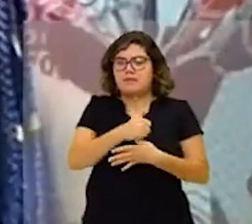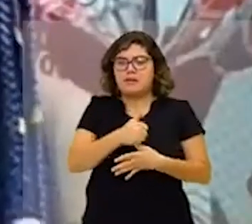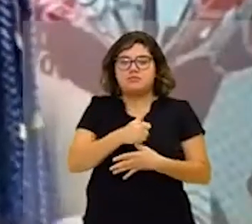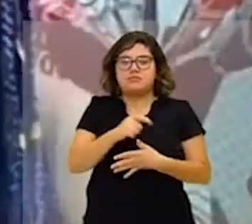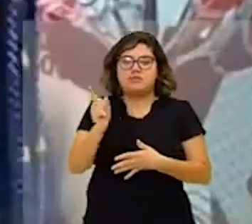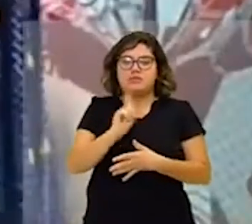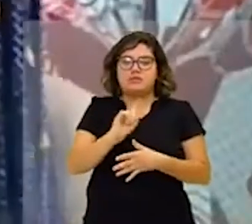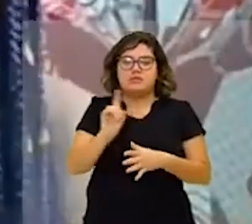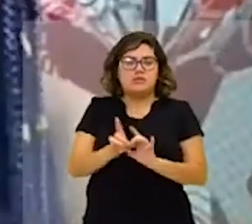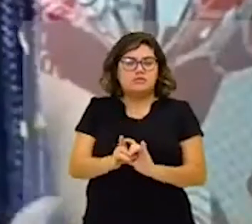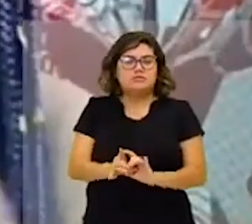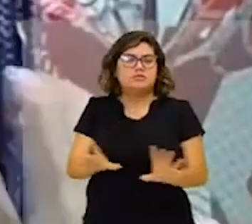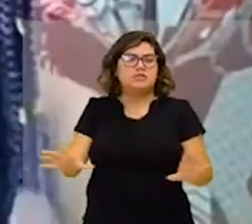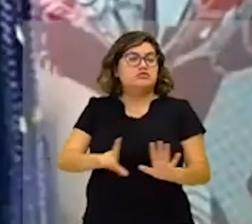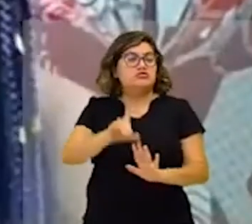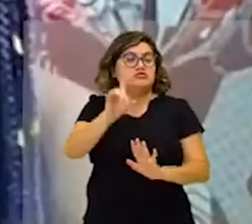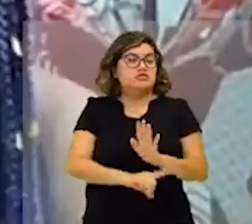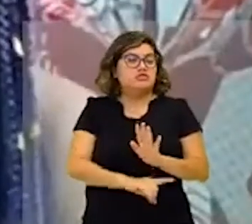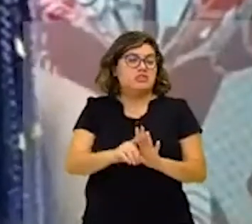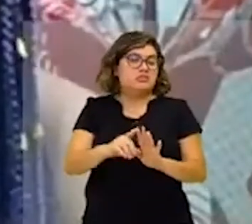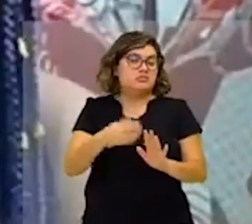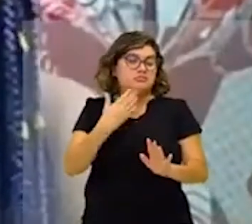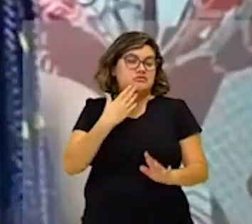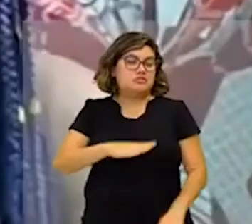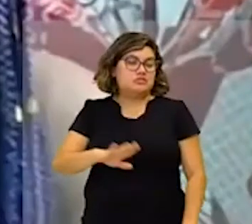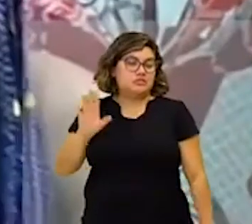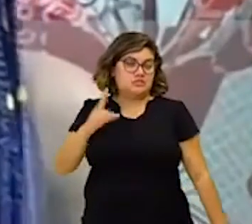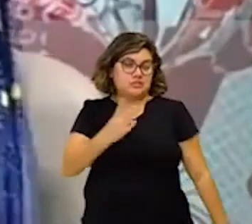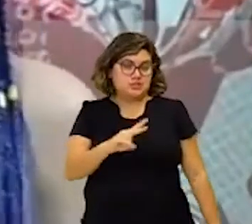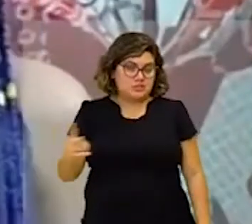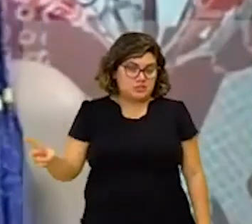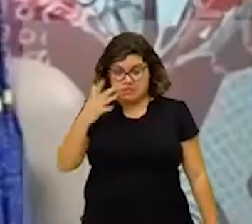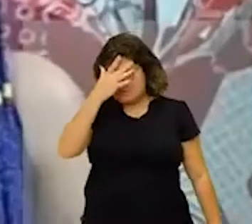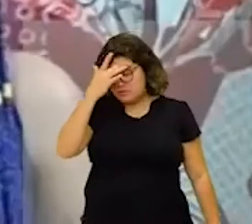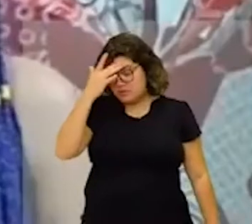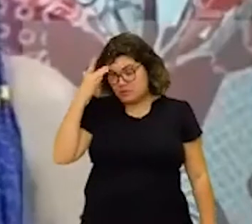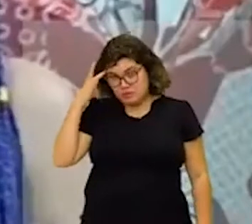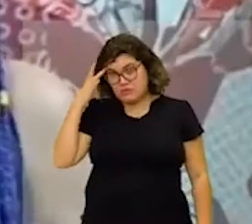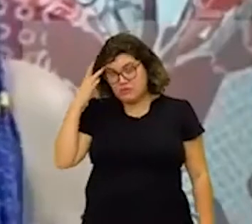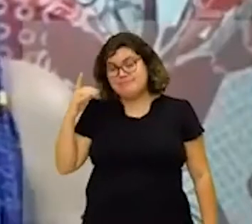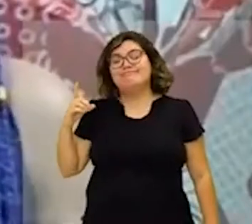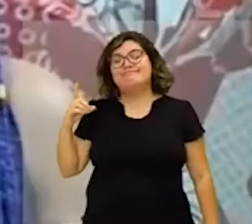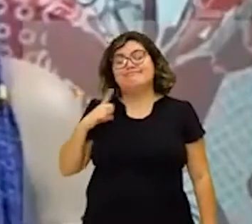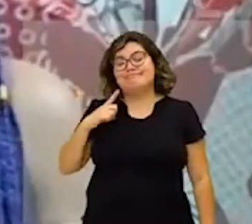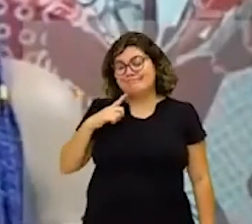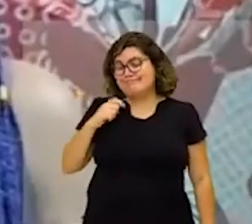o direito político direito se candidatar dessas candidaturas então aí sim é uma necessidade de